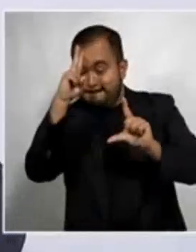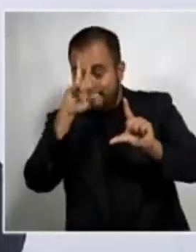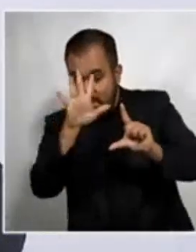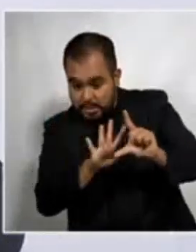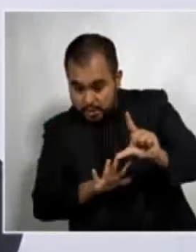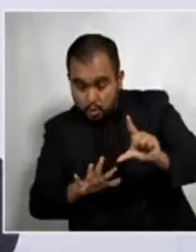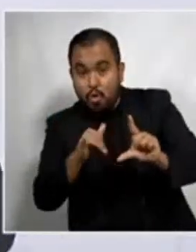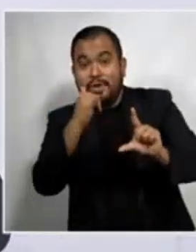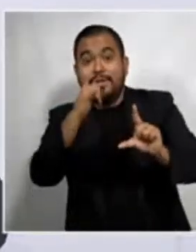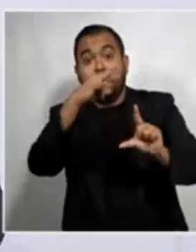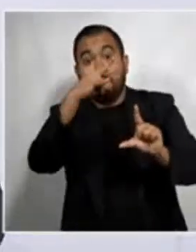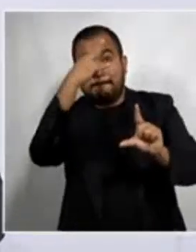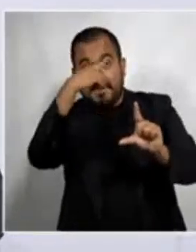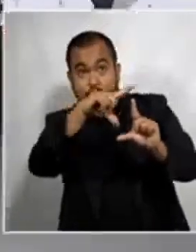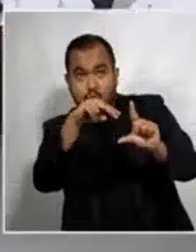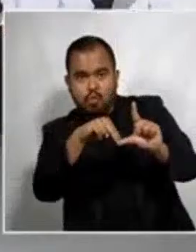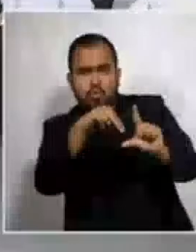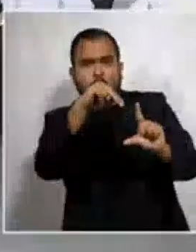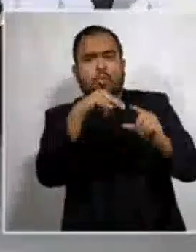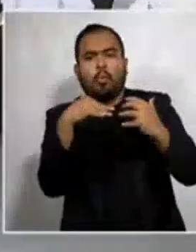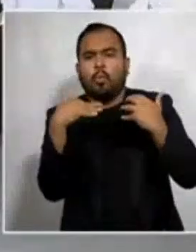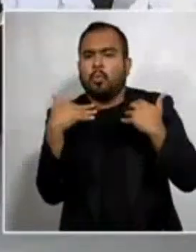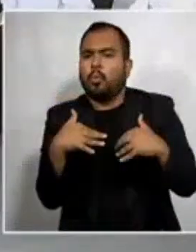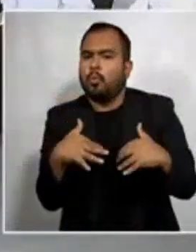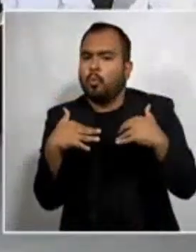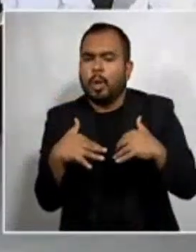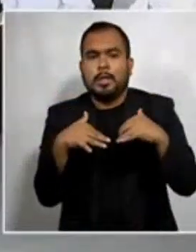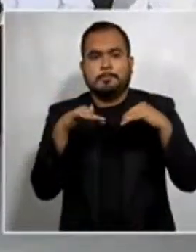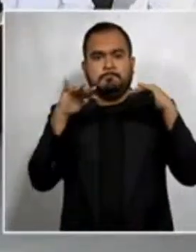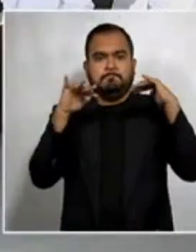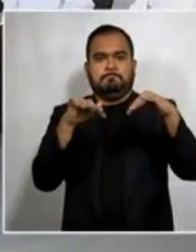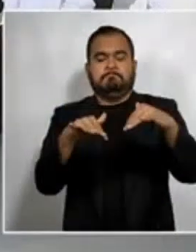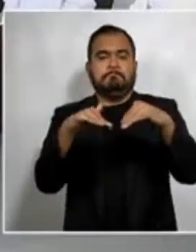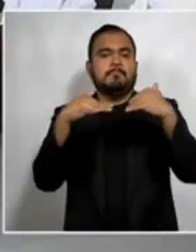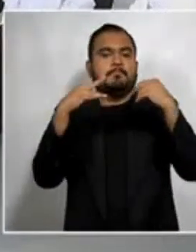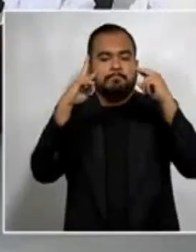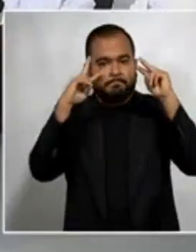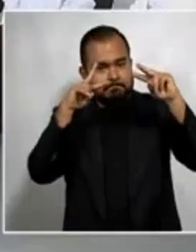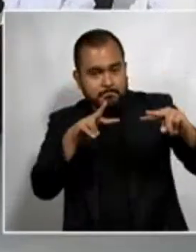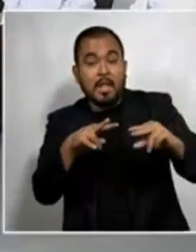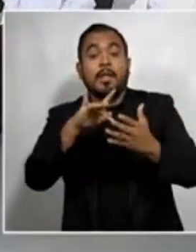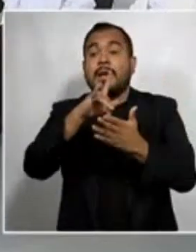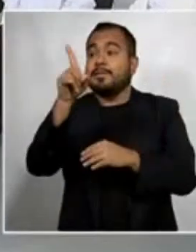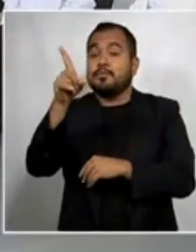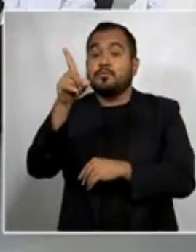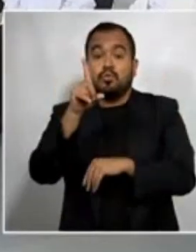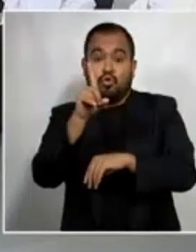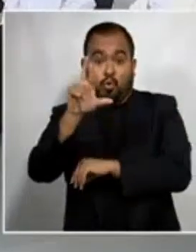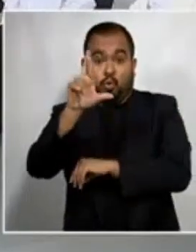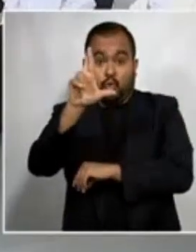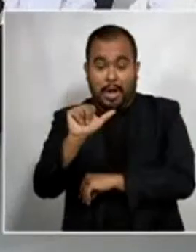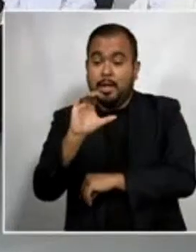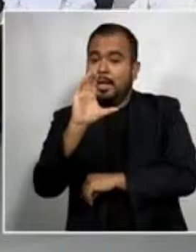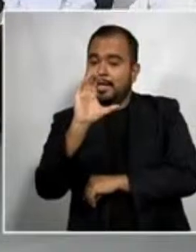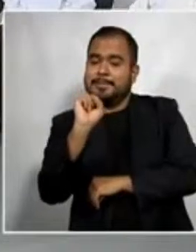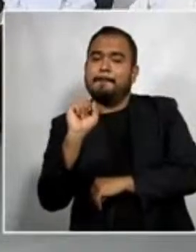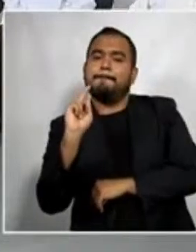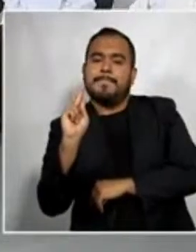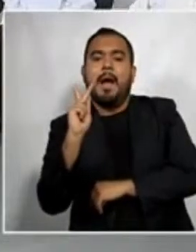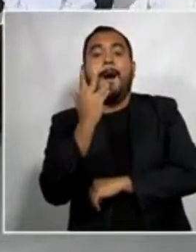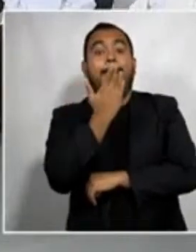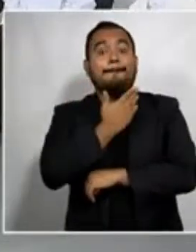país. Gracias, doctora Claudia Shin Bampfardo, presidenta de México, por su visión transformadora